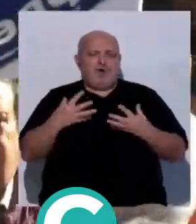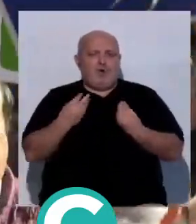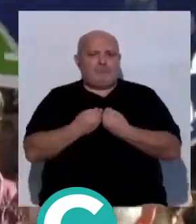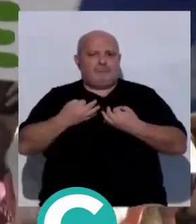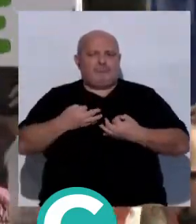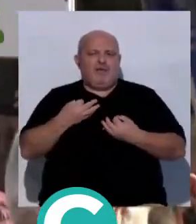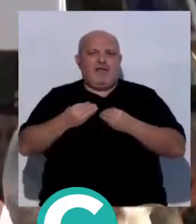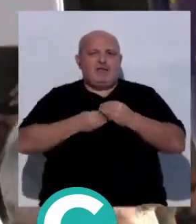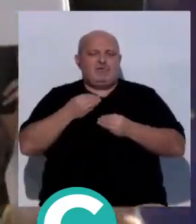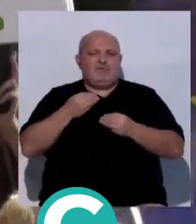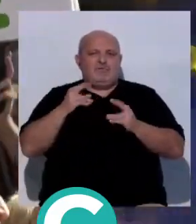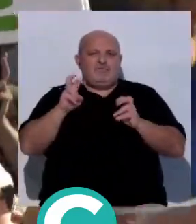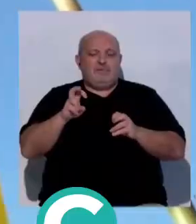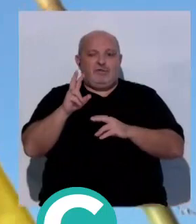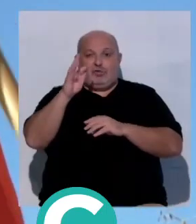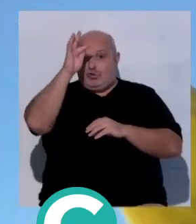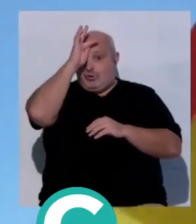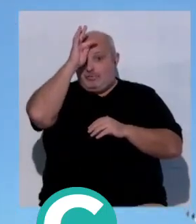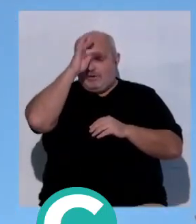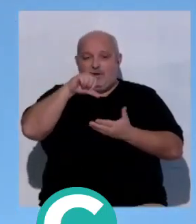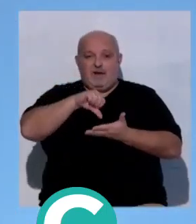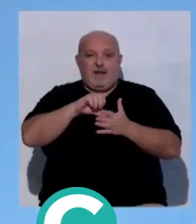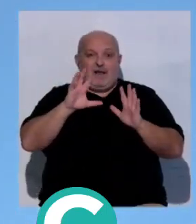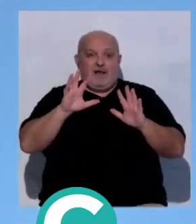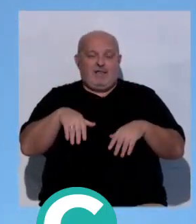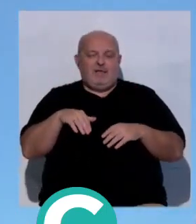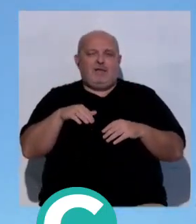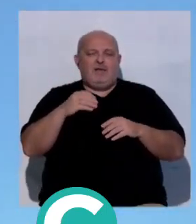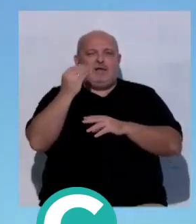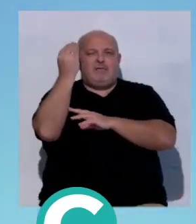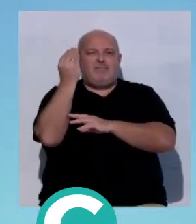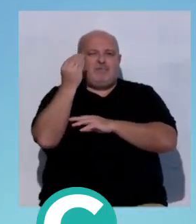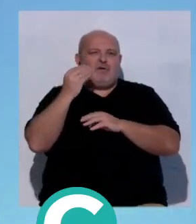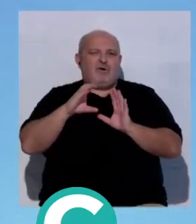tal y como se sucedía este domingo en la capital gaditana y ante el Monumento a las cortes de Cádiz